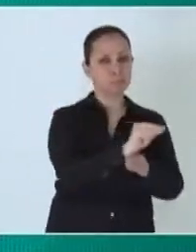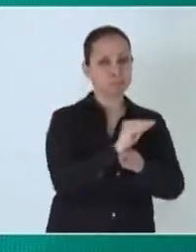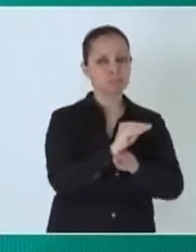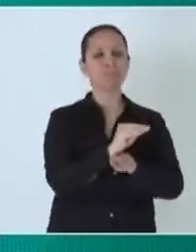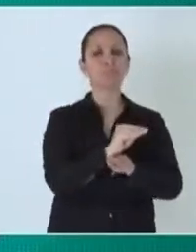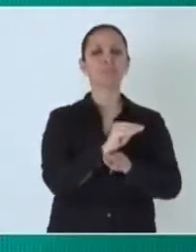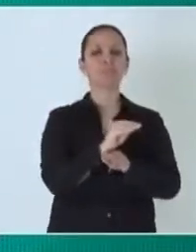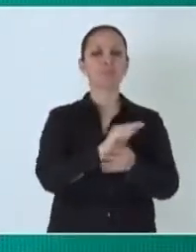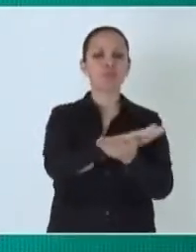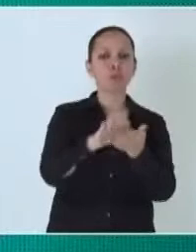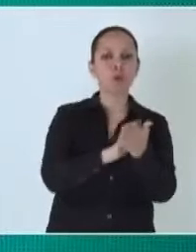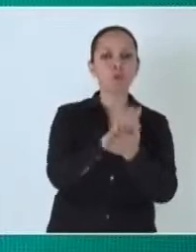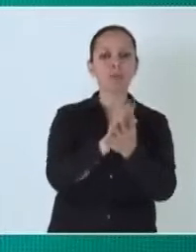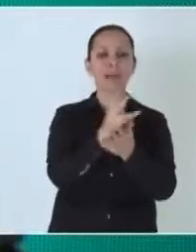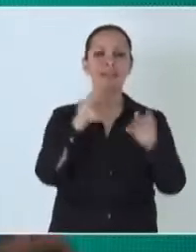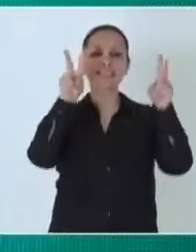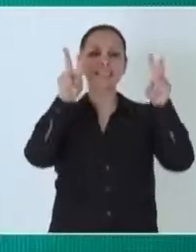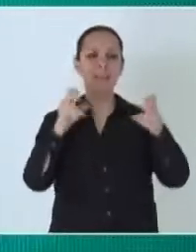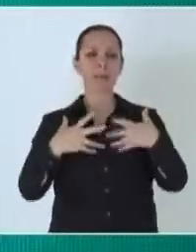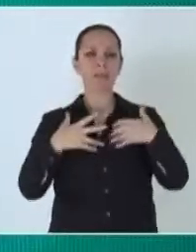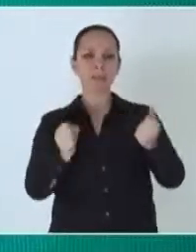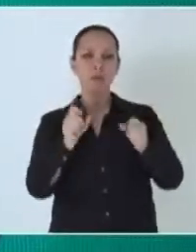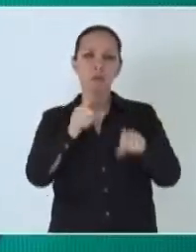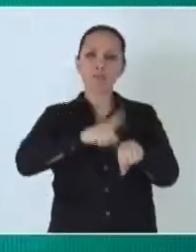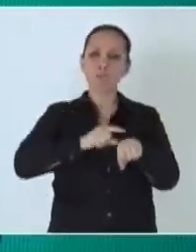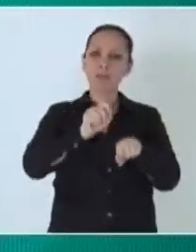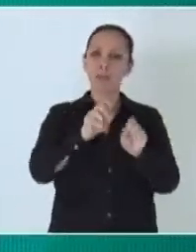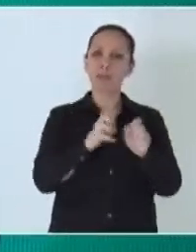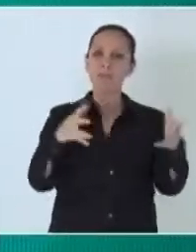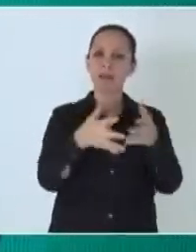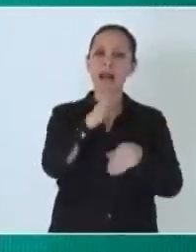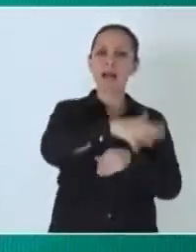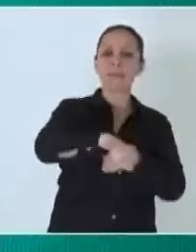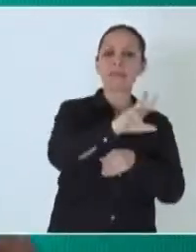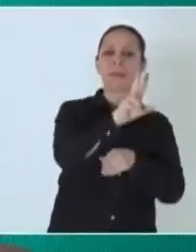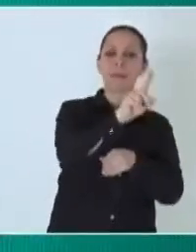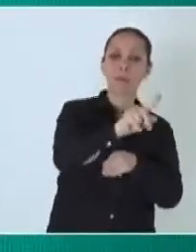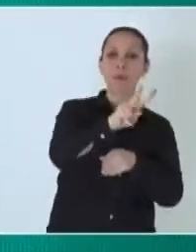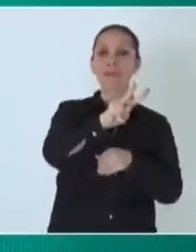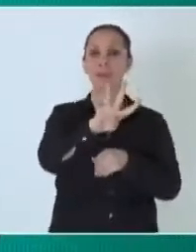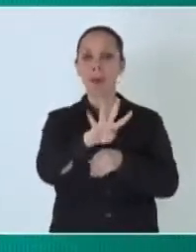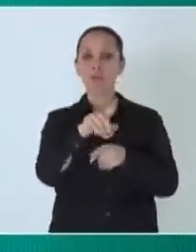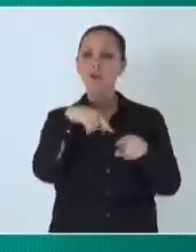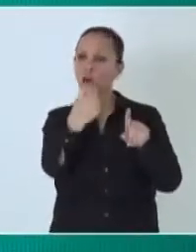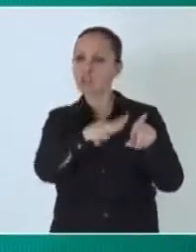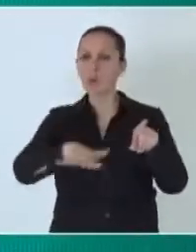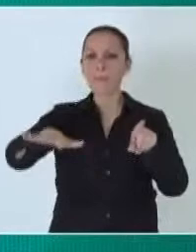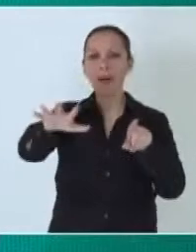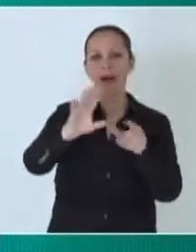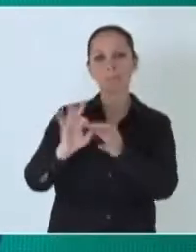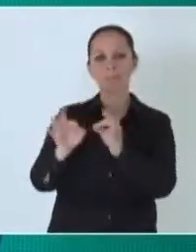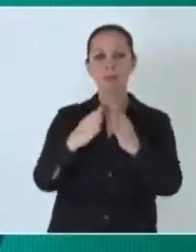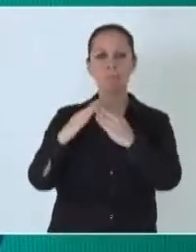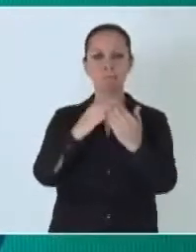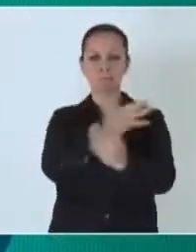EMPLEA PANDEMIA, LA COMUNA, LA JUNTA COMUNAL, HA LOGRADO METER UN AMPARO QUE OBLIGóÓ AL GOBIERNO DE LA CIUDAD A QUE